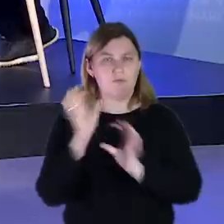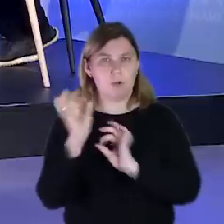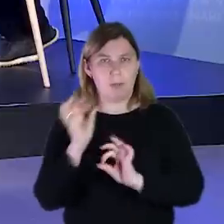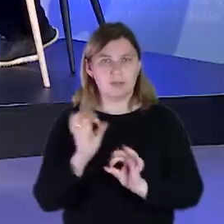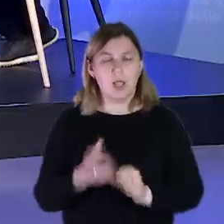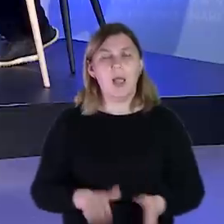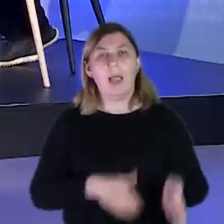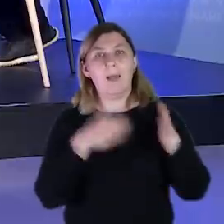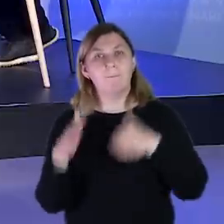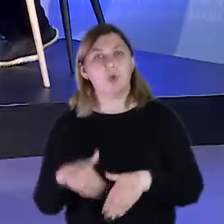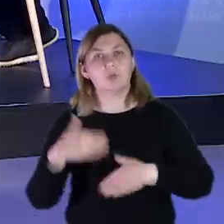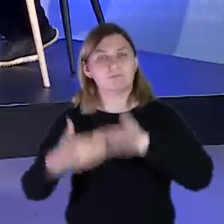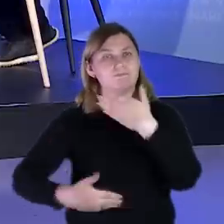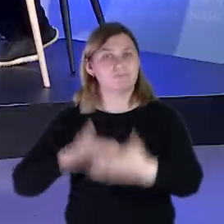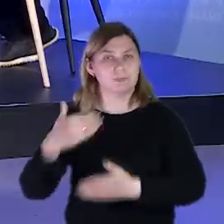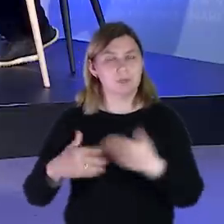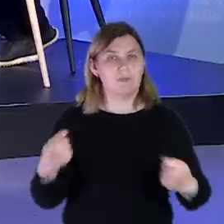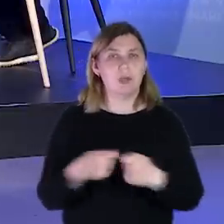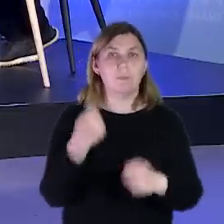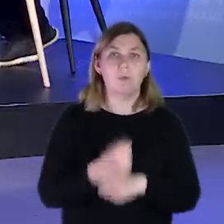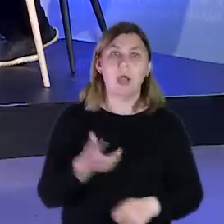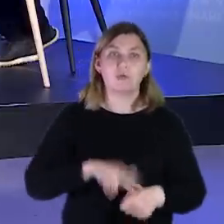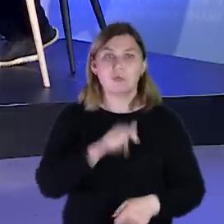A dopiero w toku późniejszej współpracy okazywało się, które źródło się nie nadaje,